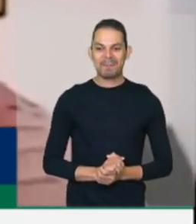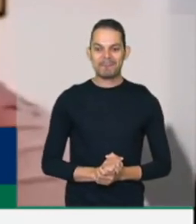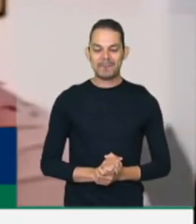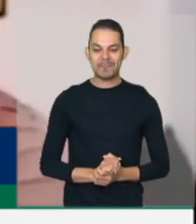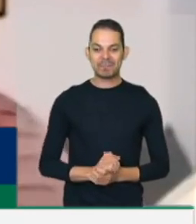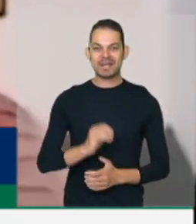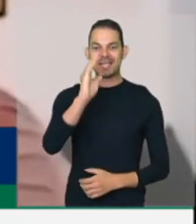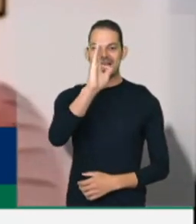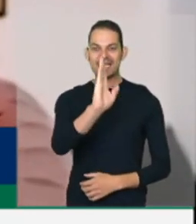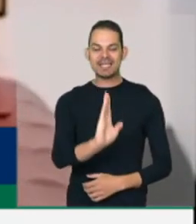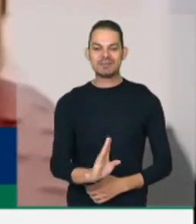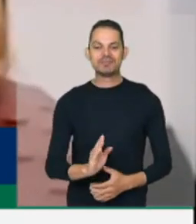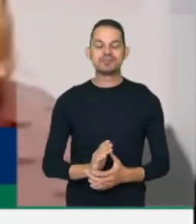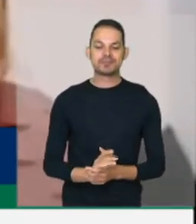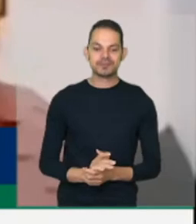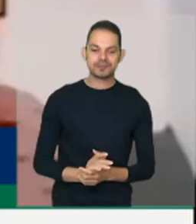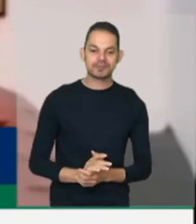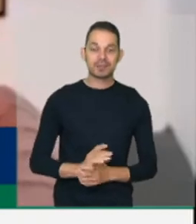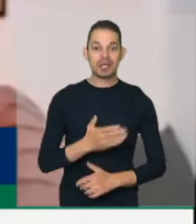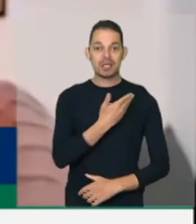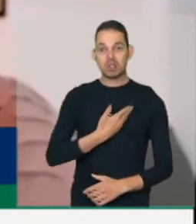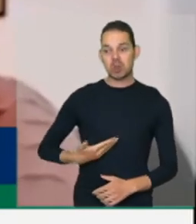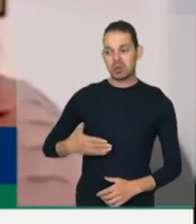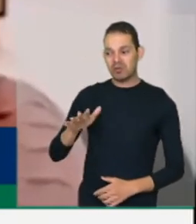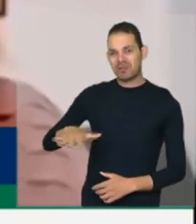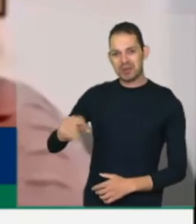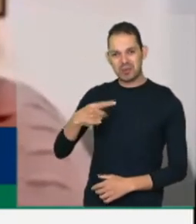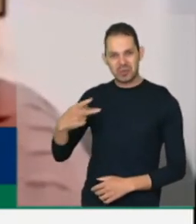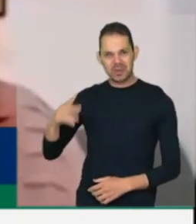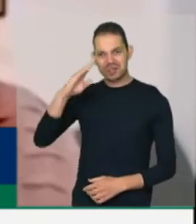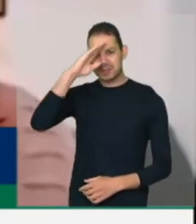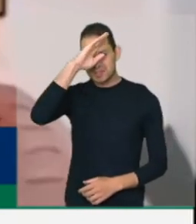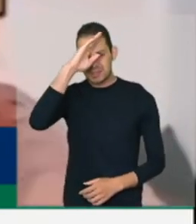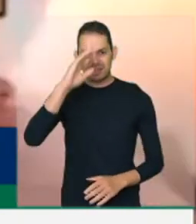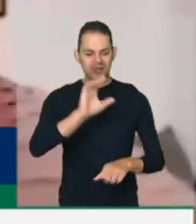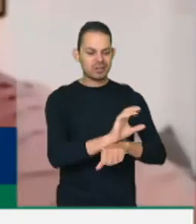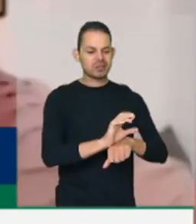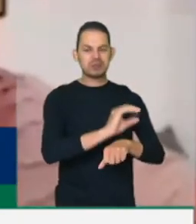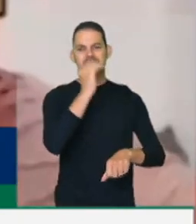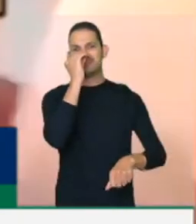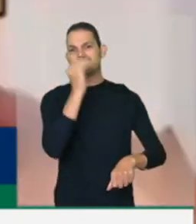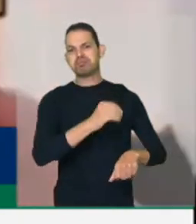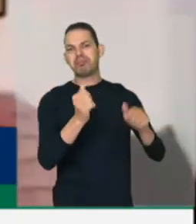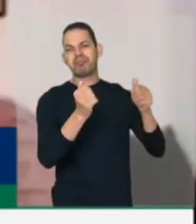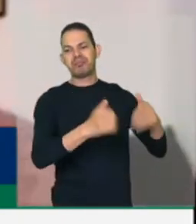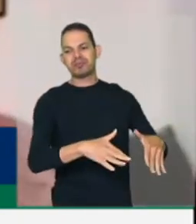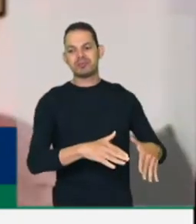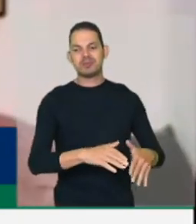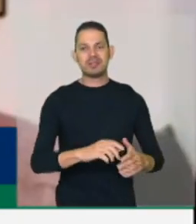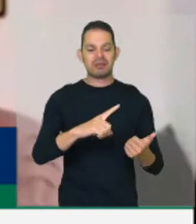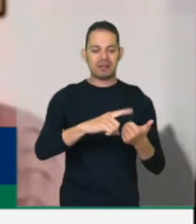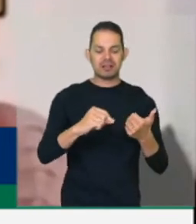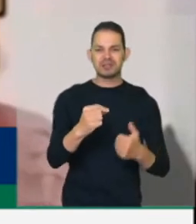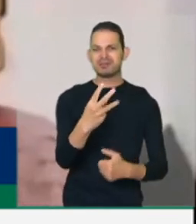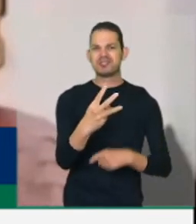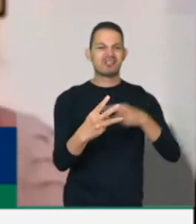CIÊNCIA E O BRASIL... POR ESTE GOVERNO, JÁ DESCUMPRIU A CONSTITUIÇÃO UNS 3 ARTIGOS. ESTE GOVERNO JÁ NEGOU A